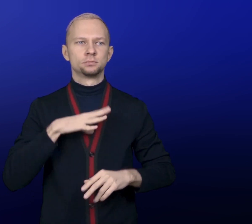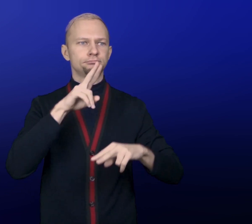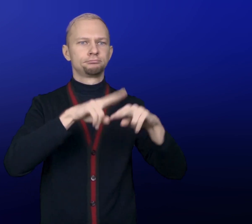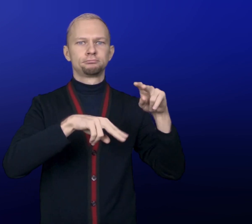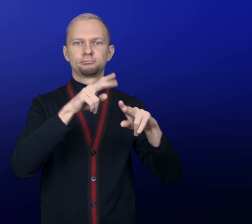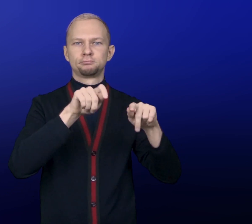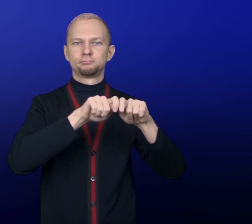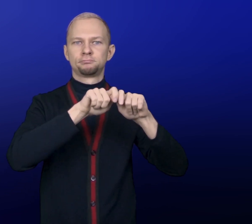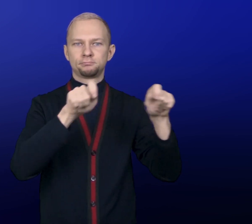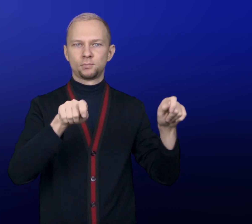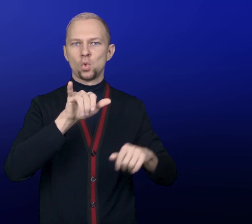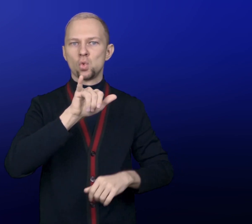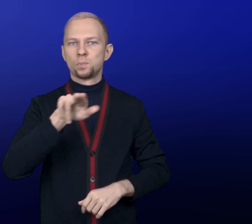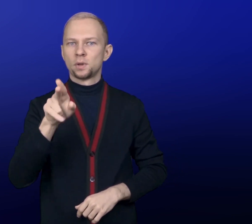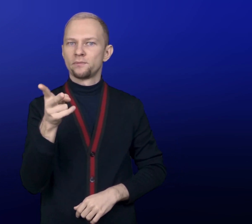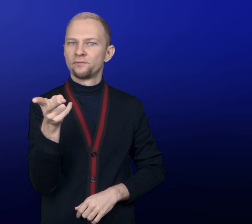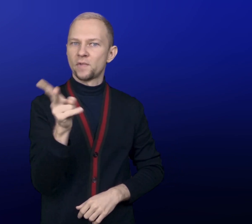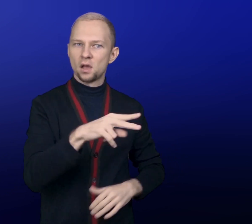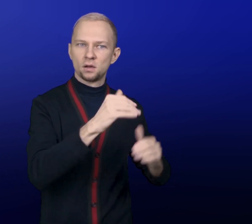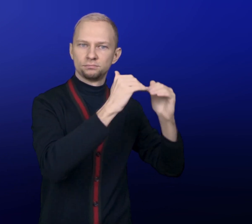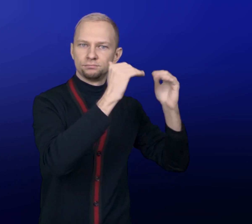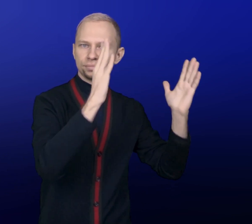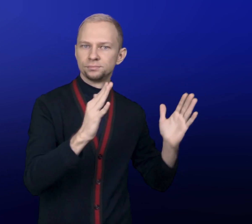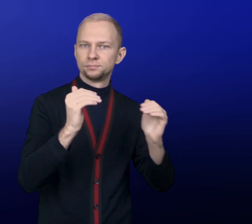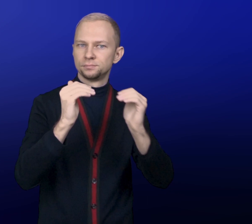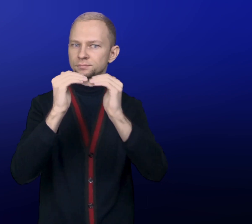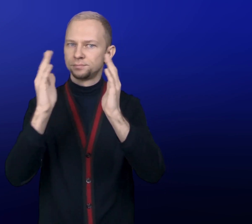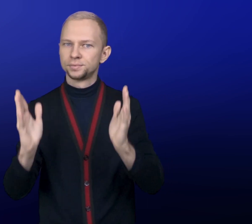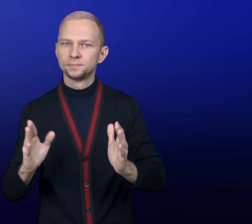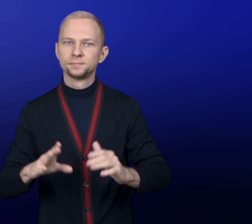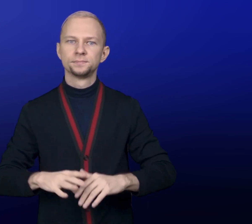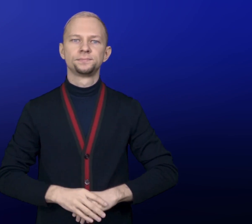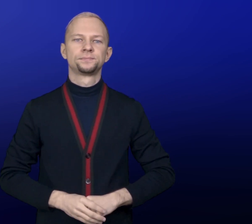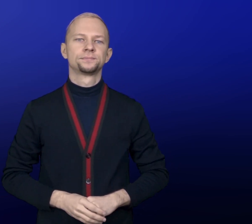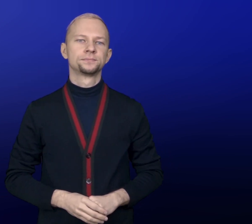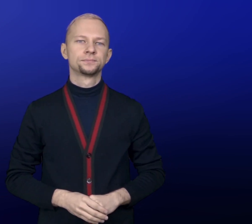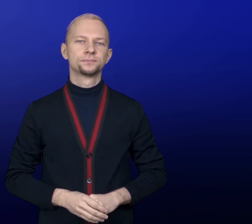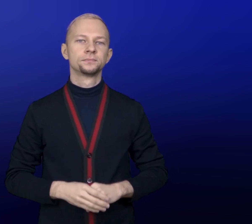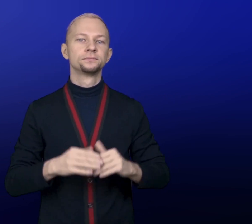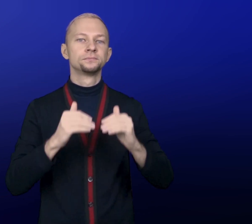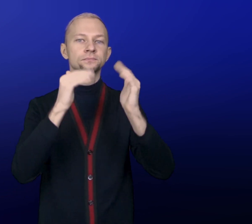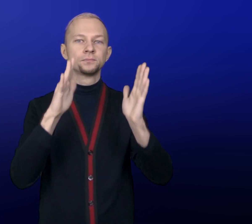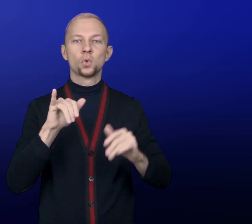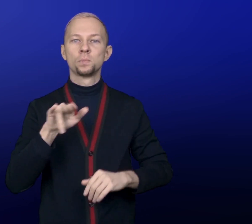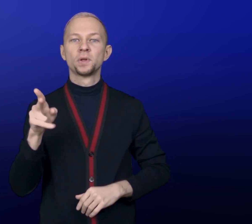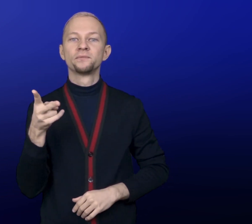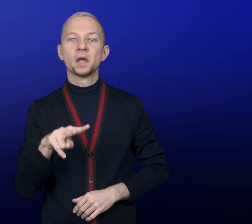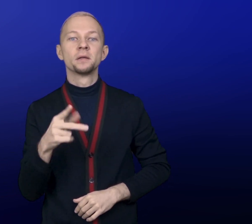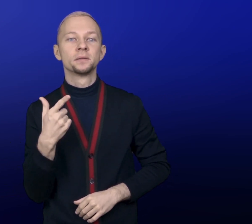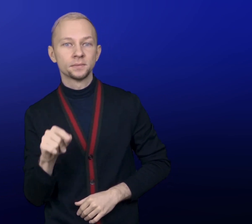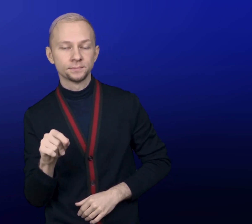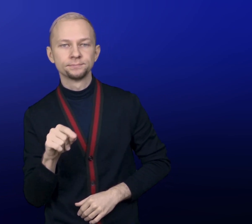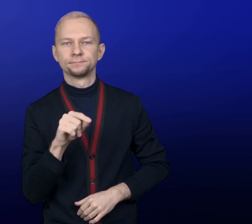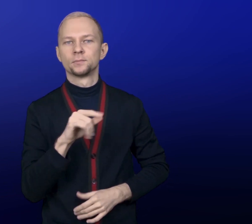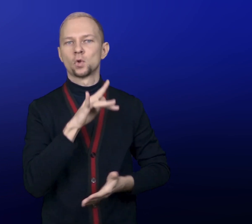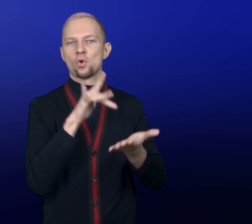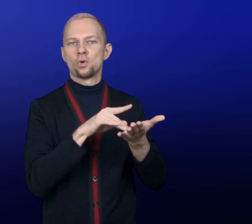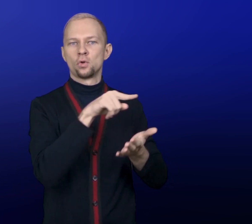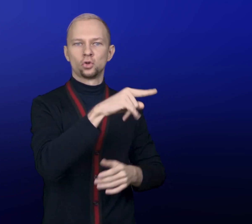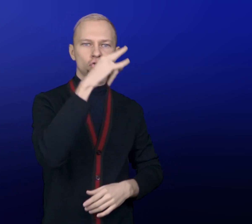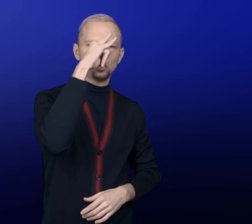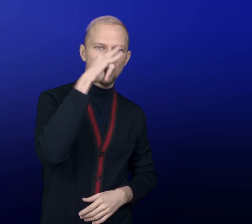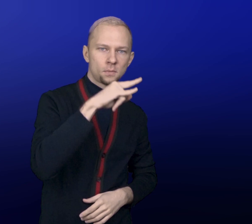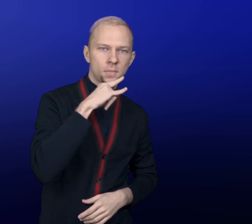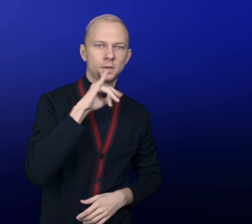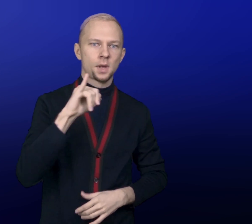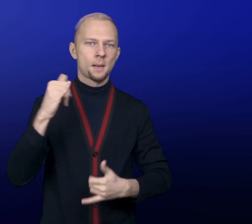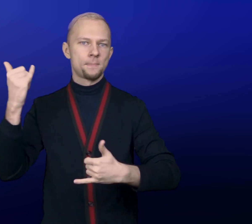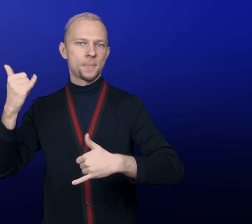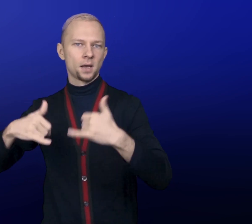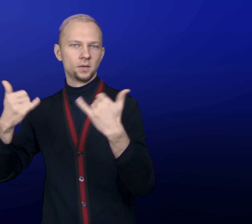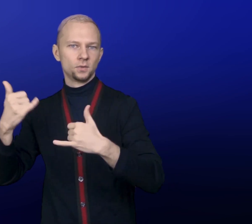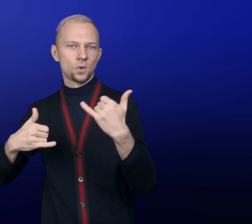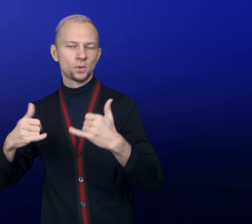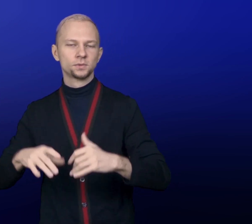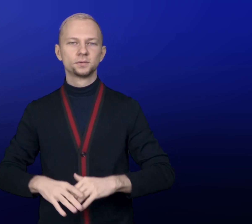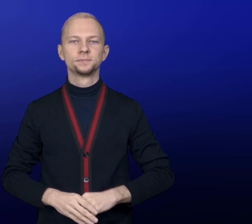были возведены производственные корпуса двух УПП – Челябинского и Магнитогорского.